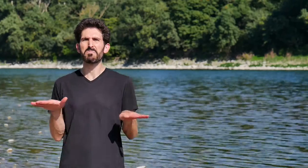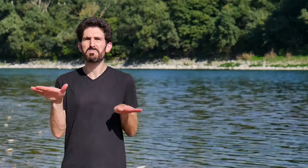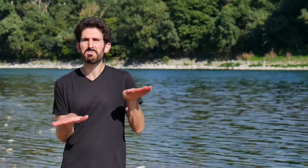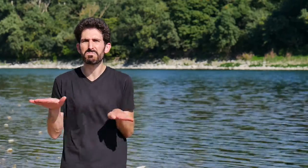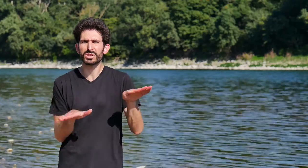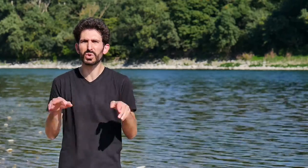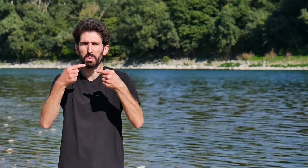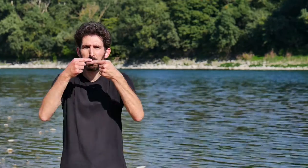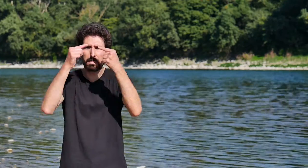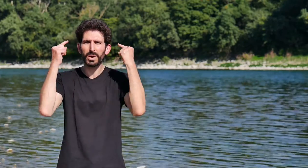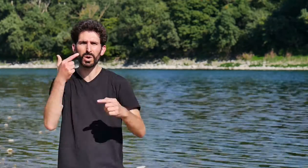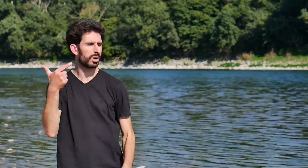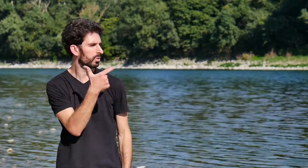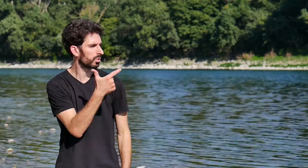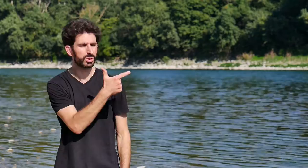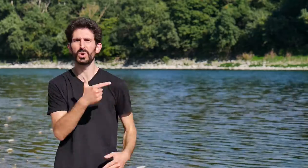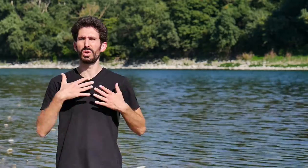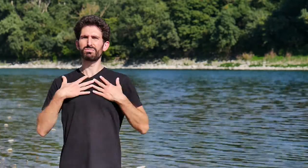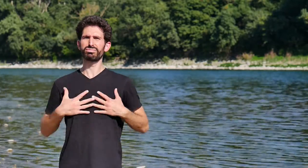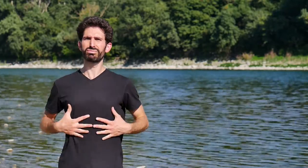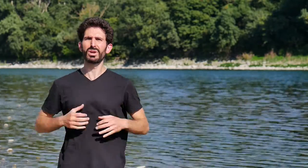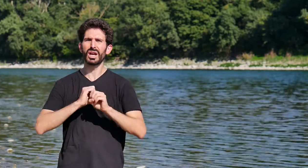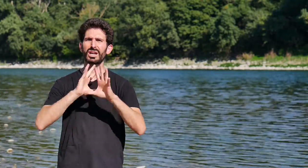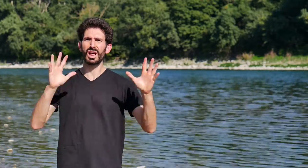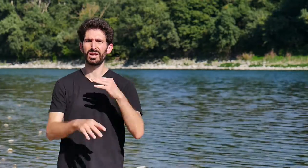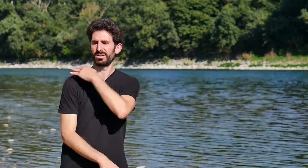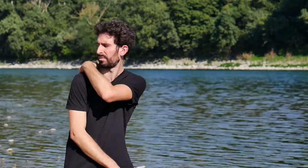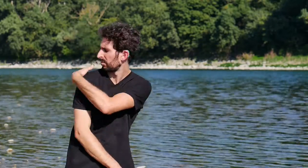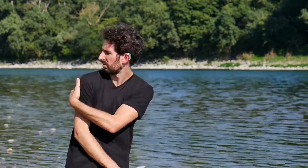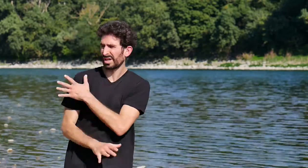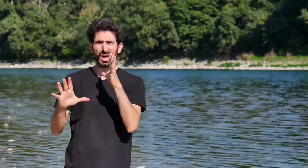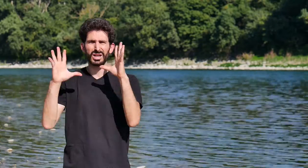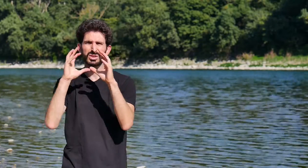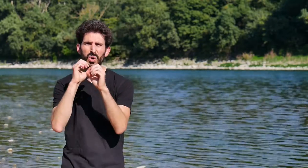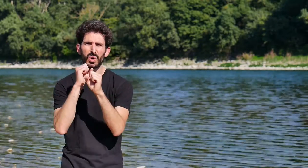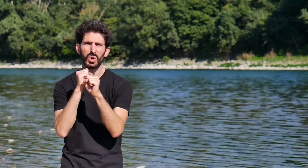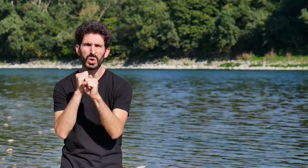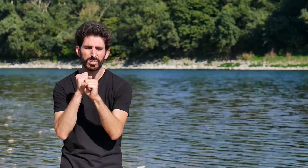Le manchot et le pingouin ont le ventre clair et le dos sombre.